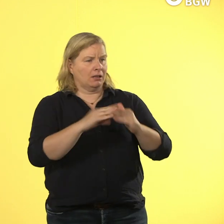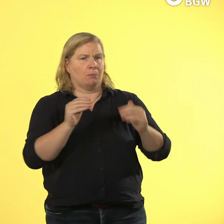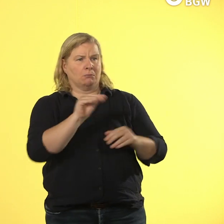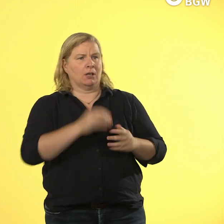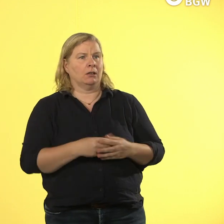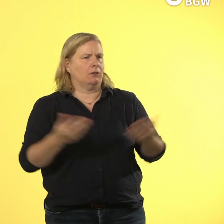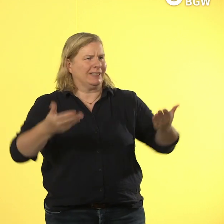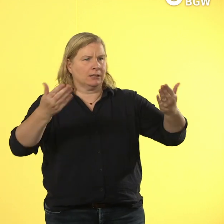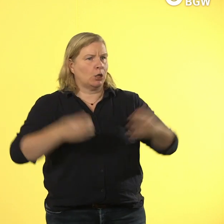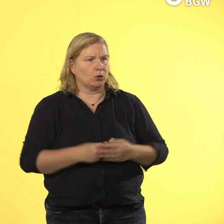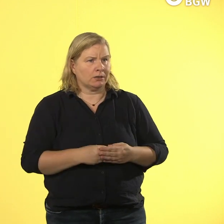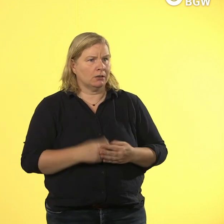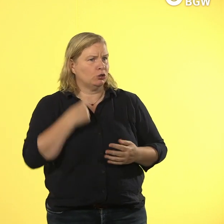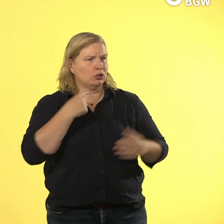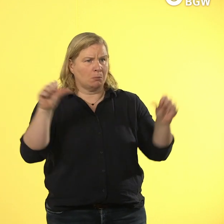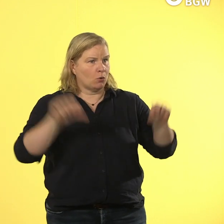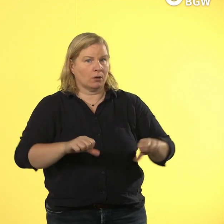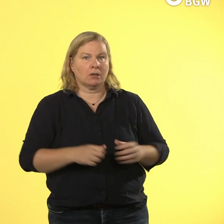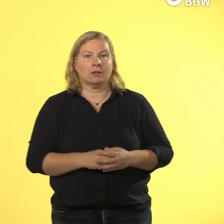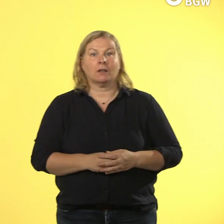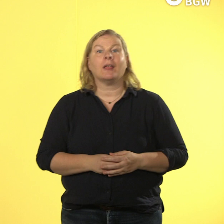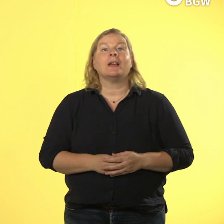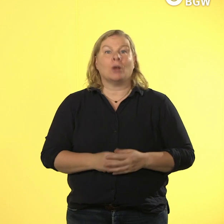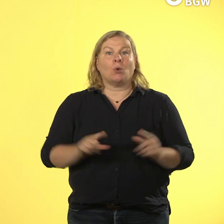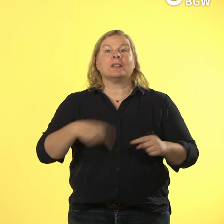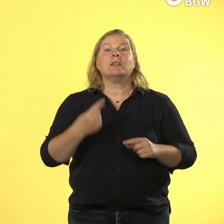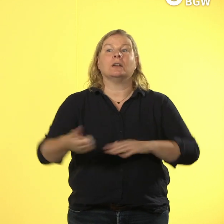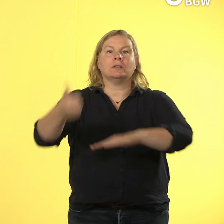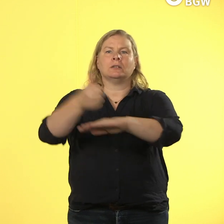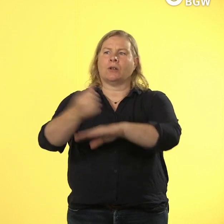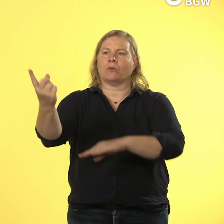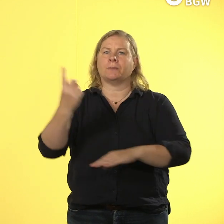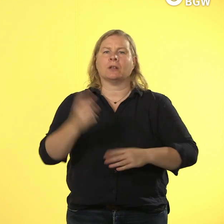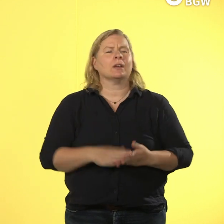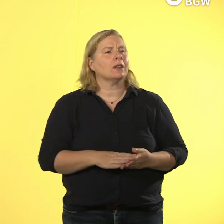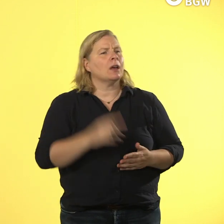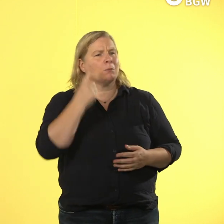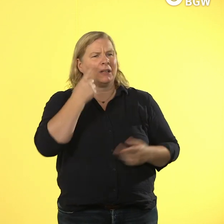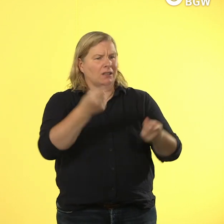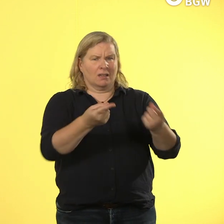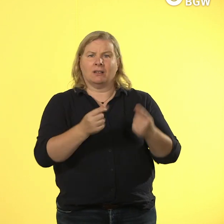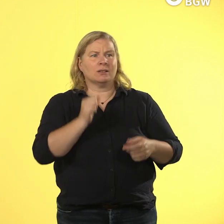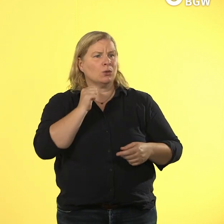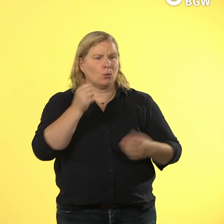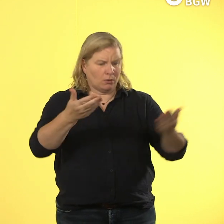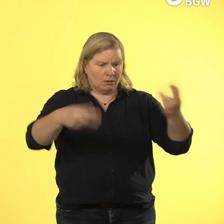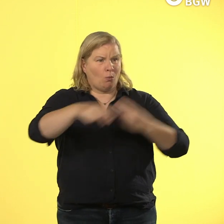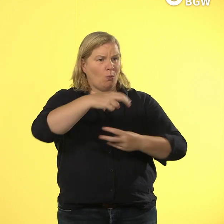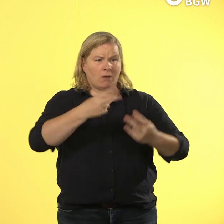eine Vorgesetzte und sagt: "Hallo, was ist, in welchem Umgangston?" Das wird mir gespiegelt. "Was ist denn hier los?" Da gehen aber sofort die Bugklappen runter.